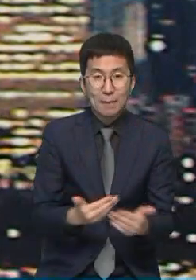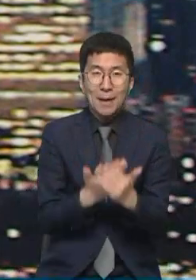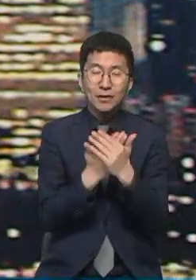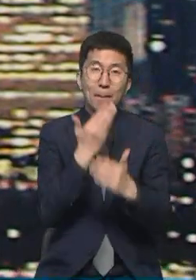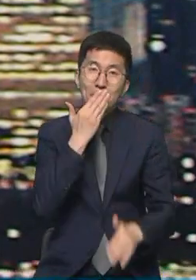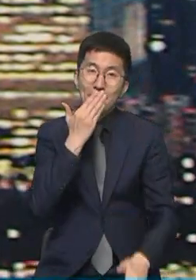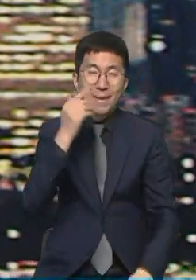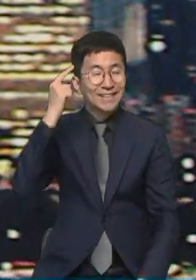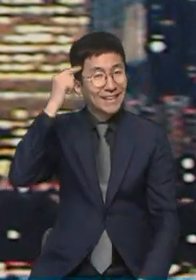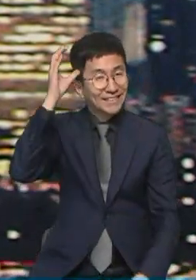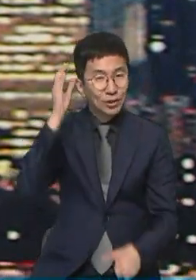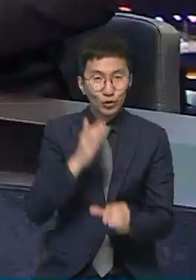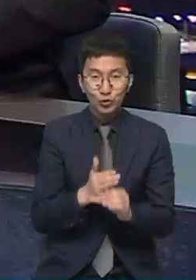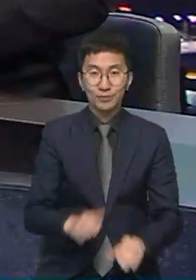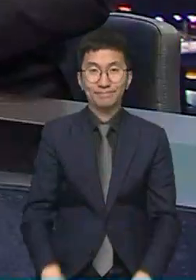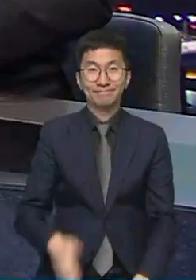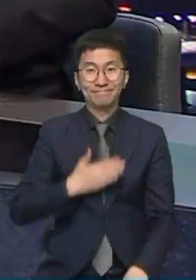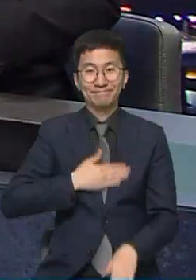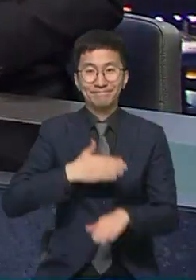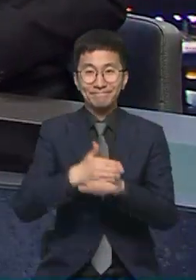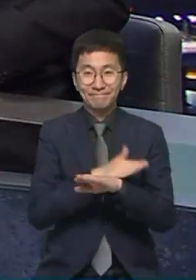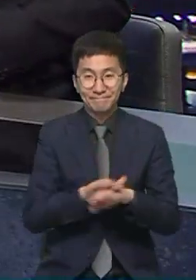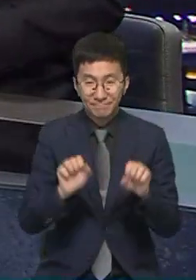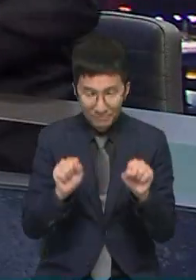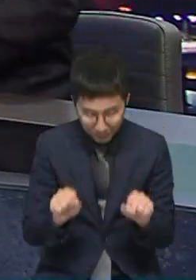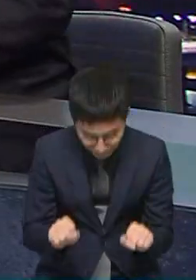(앵커) 알겠습니다. 지금까지 경제부 박예린 기자였습니다.